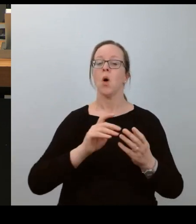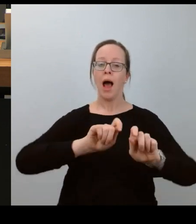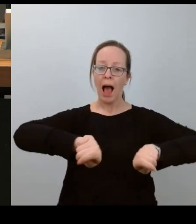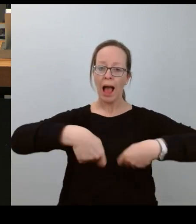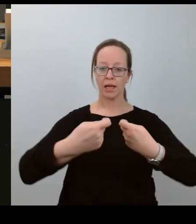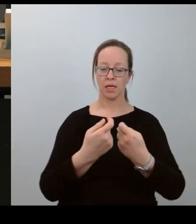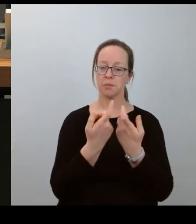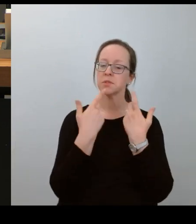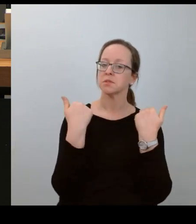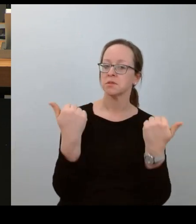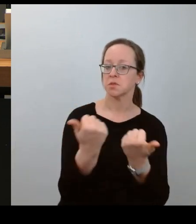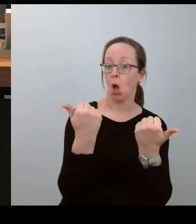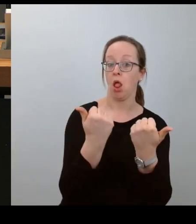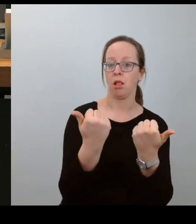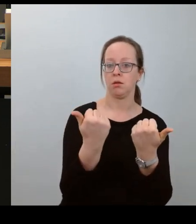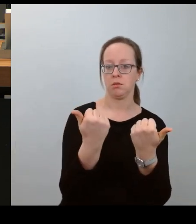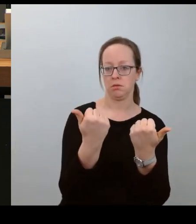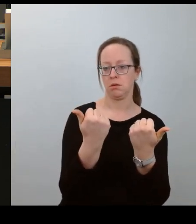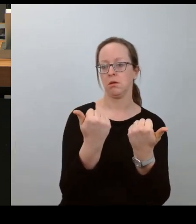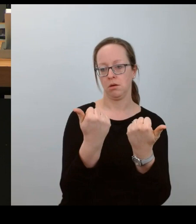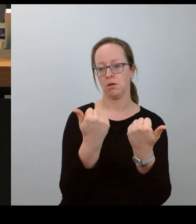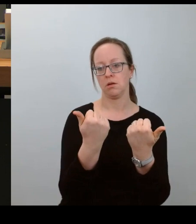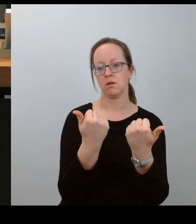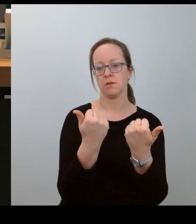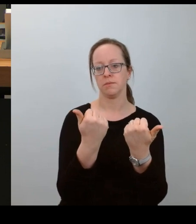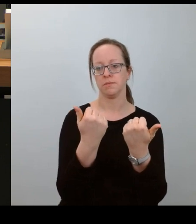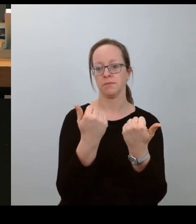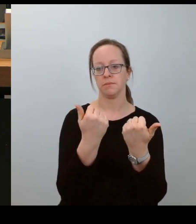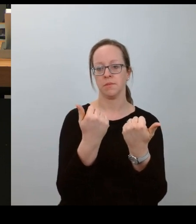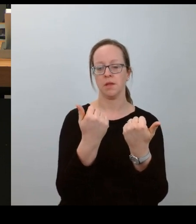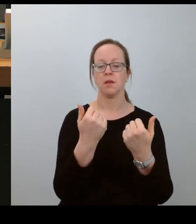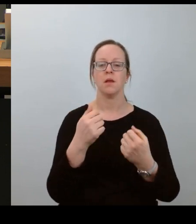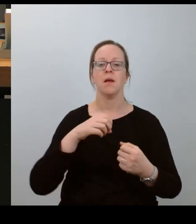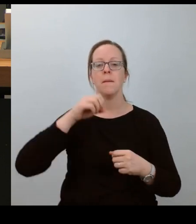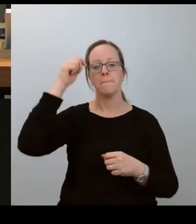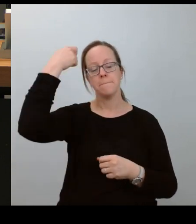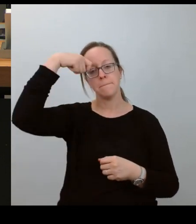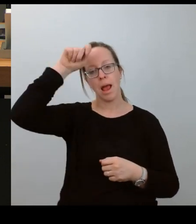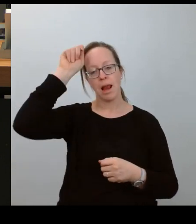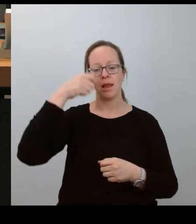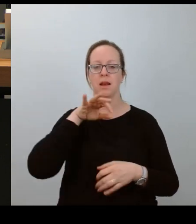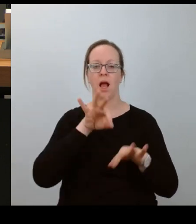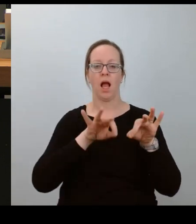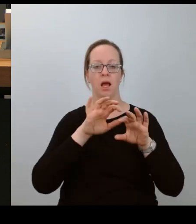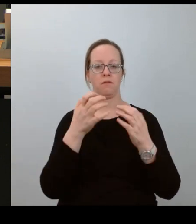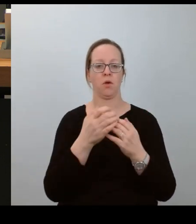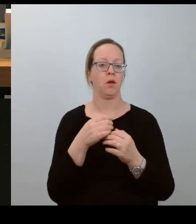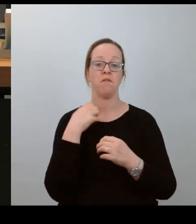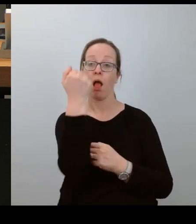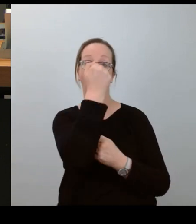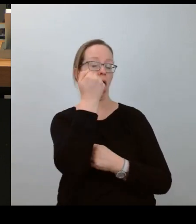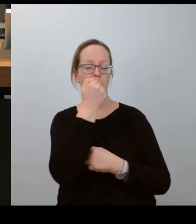das ist Murks. Der Weg, den sie damals vorgeschlagn haben, gab allerdings auch nicht so viel mehr her. Dann lassen Sie uns einfach mal mit den Kollegen im Deutschen